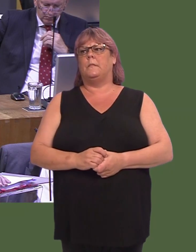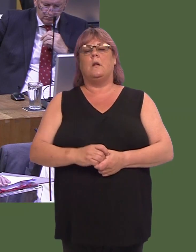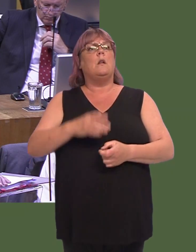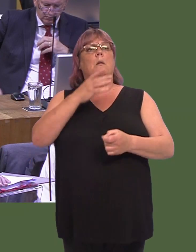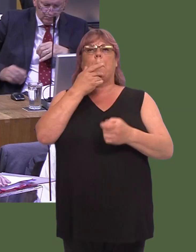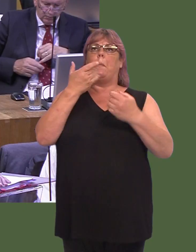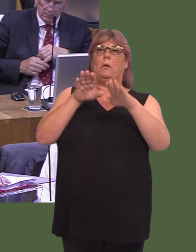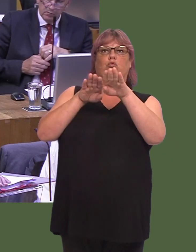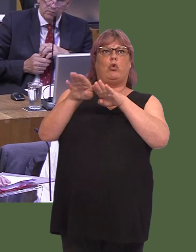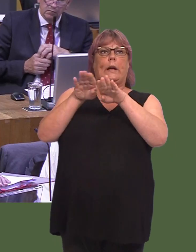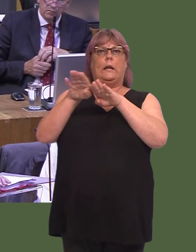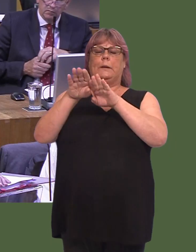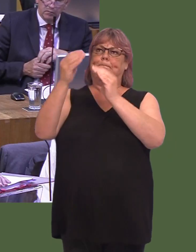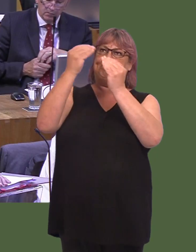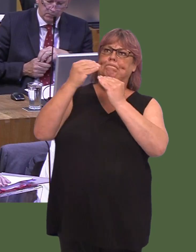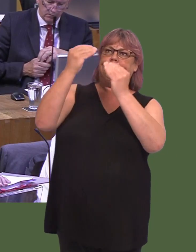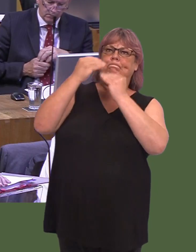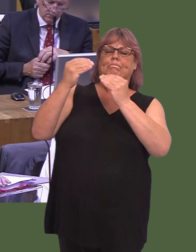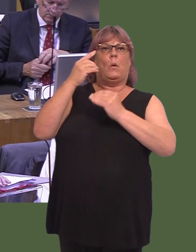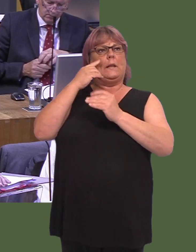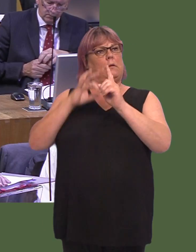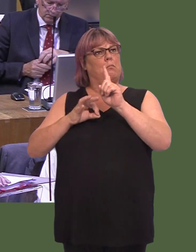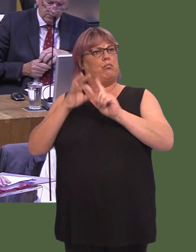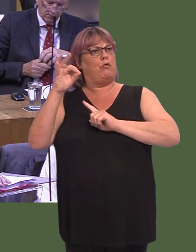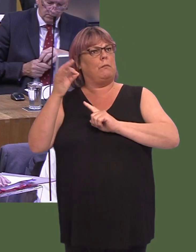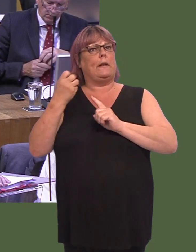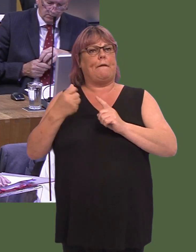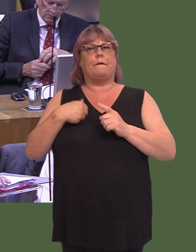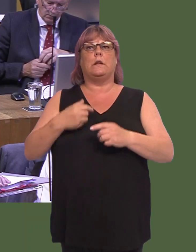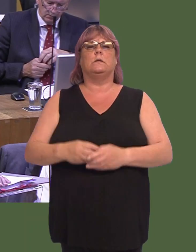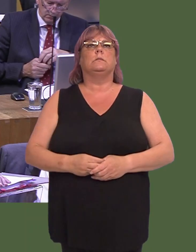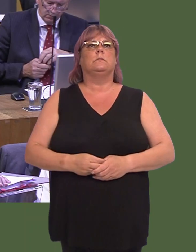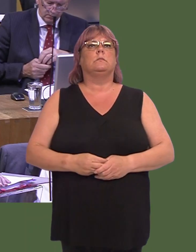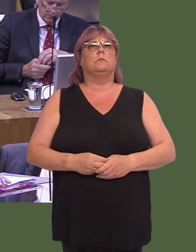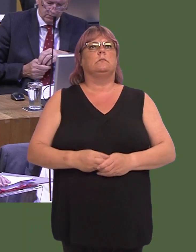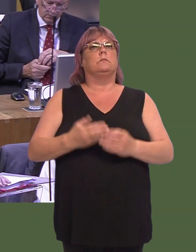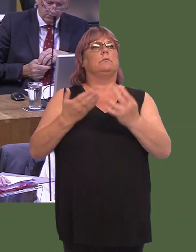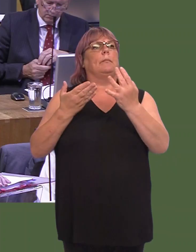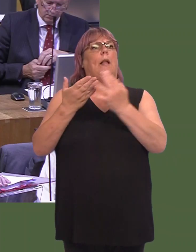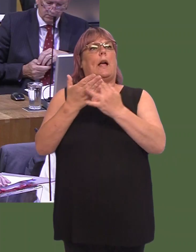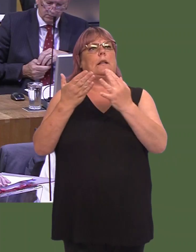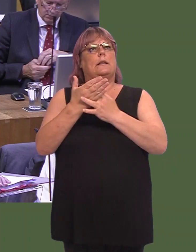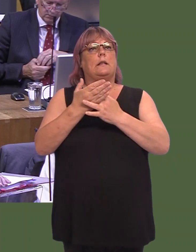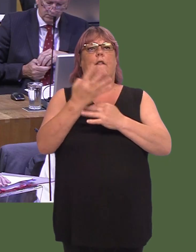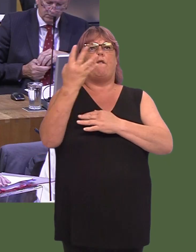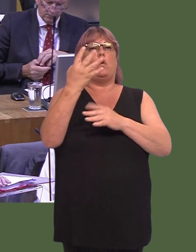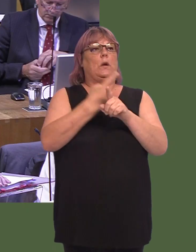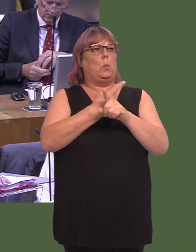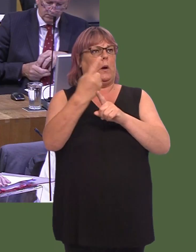Rym ni’n gwybod bod gwasanaethau therapi yn gweithredu mynediad o fewn targed o 14 wythnos.